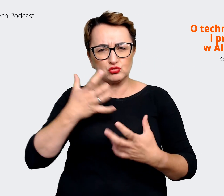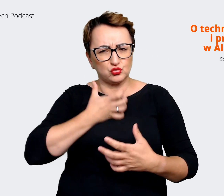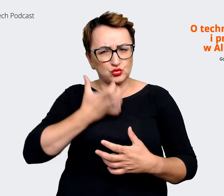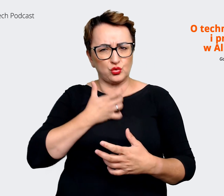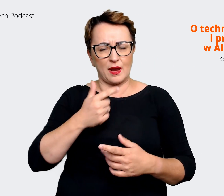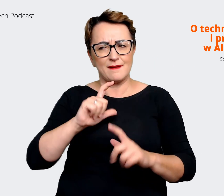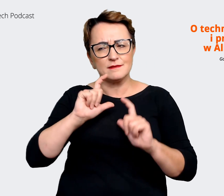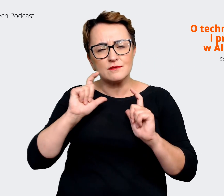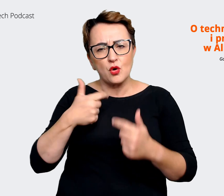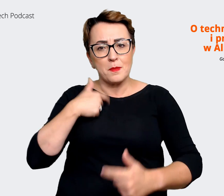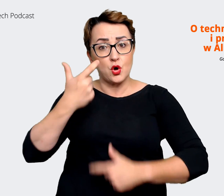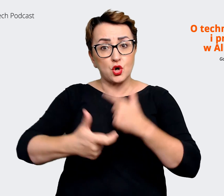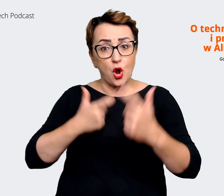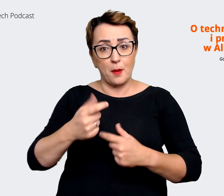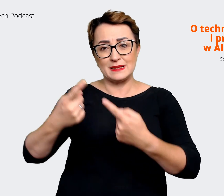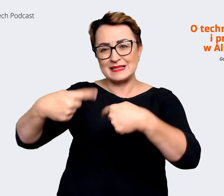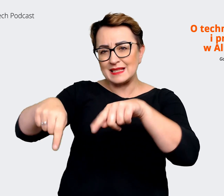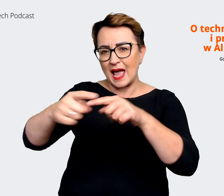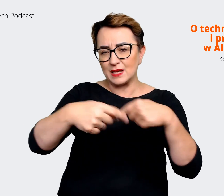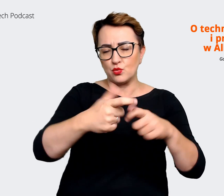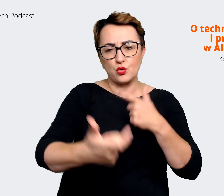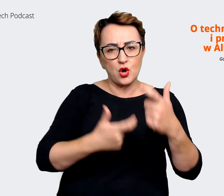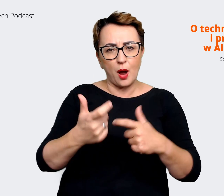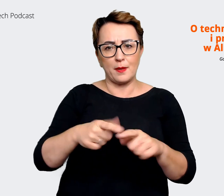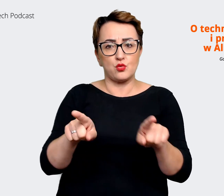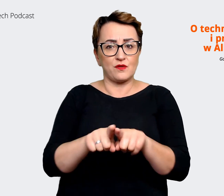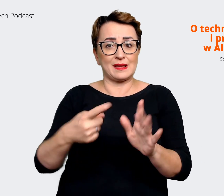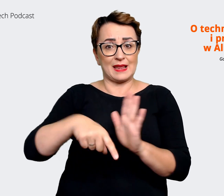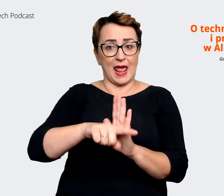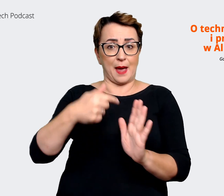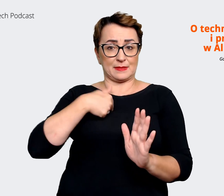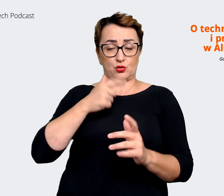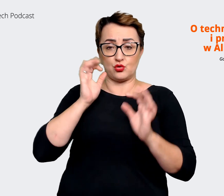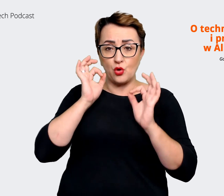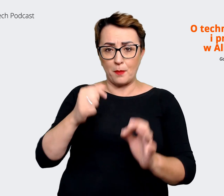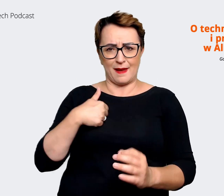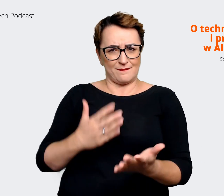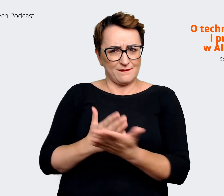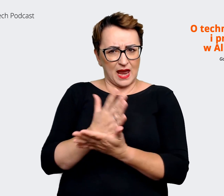to co robią nasze zespoły, jest również dla mnie dobre, że ja sam w to wierzę. Więc bardzo często